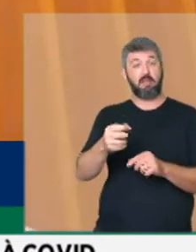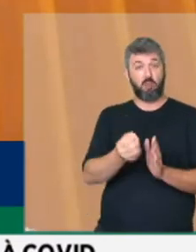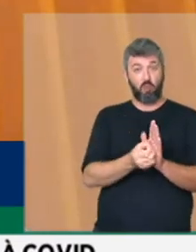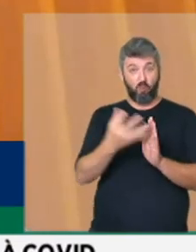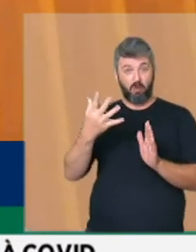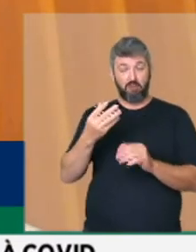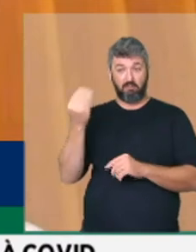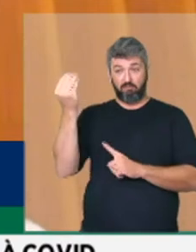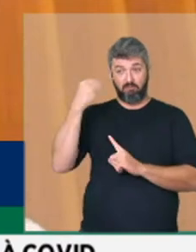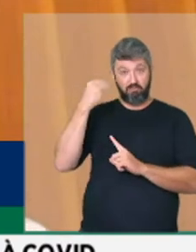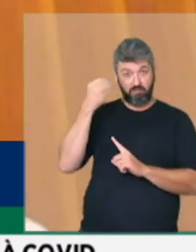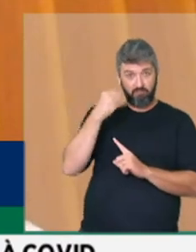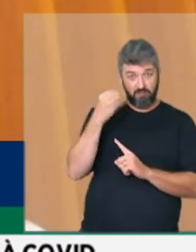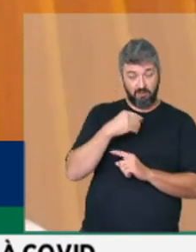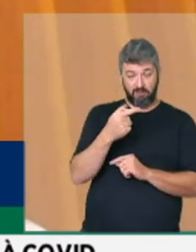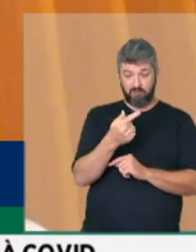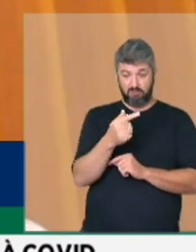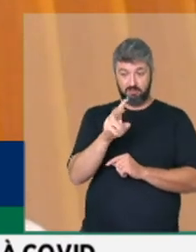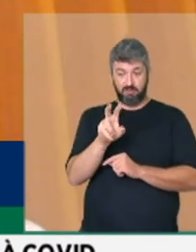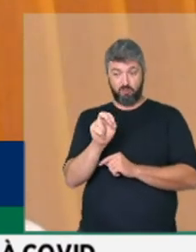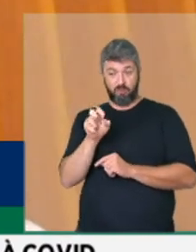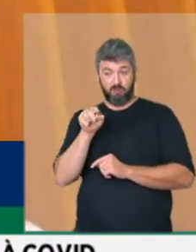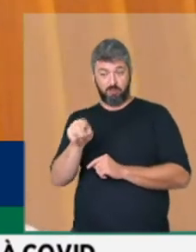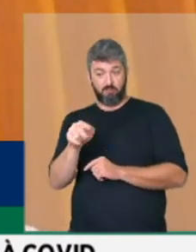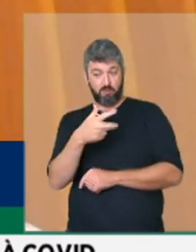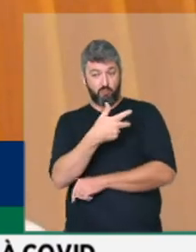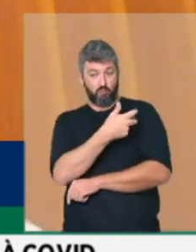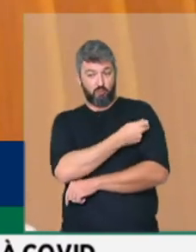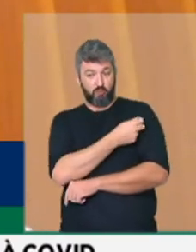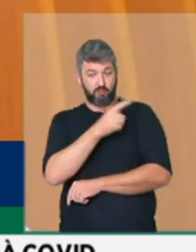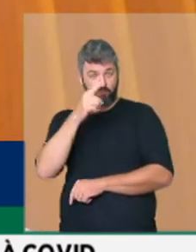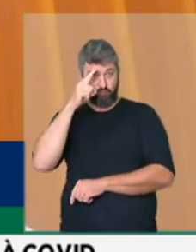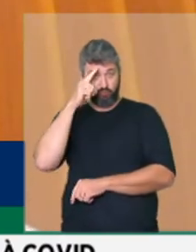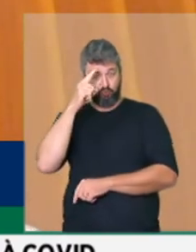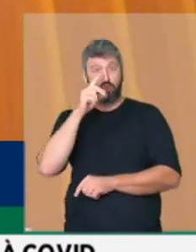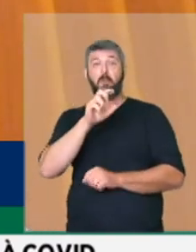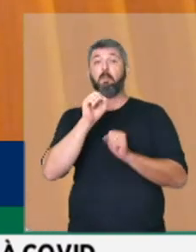EVIDENTEMENTE, NÃO POR FALTA DE... DE CAPACIDADE DE APLICAÇÃO DE VACINAS DO NOSSO SISTEMA ÚNICO DE SAÚ